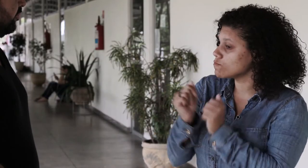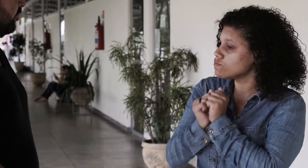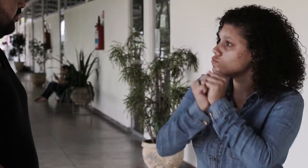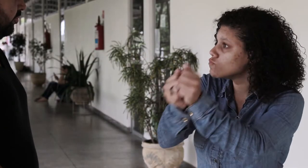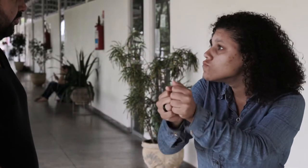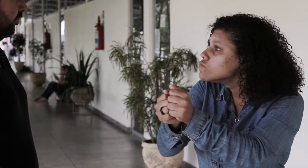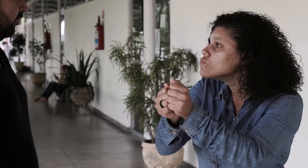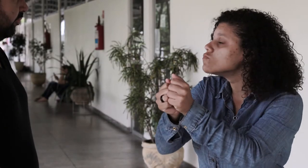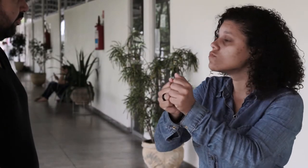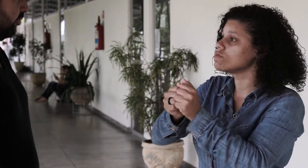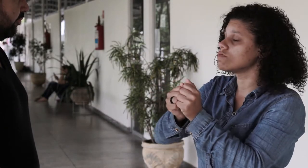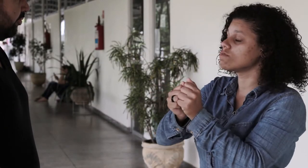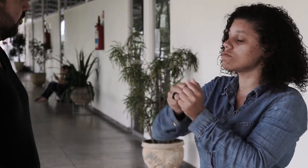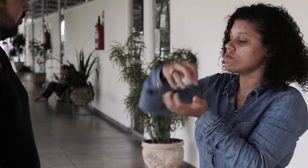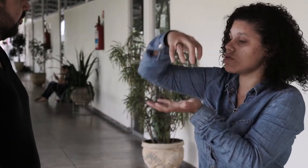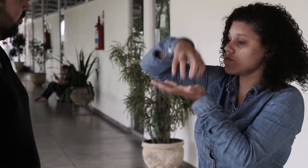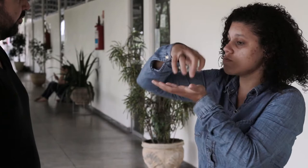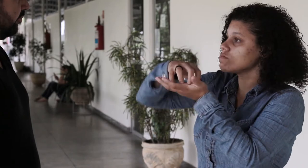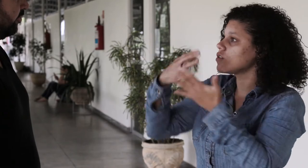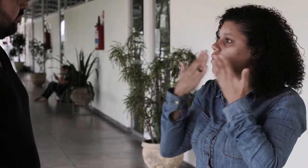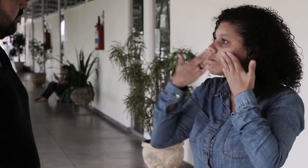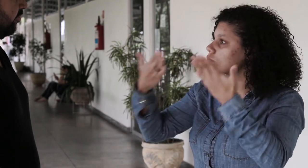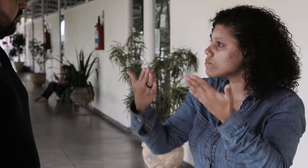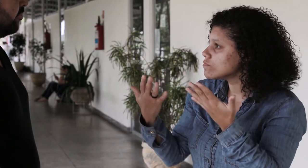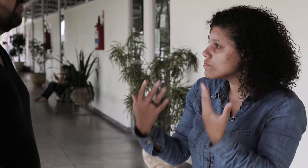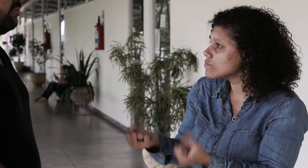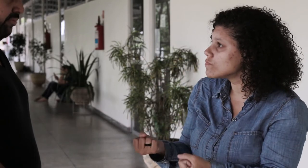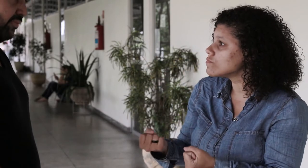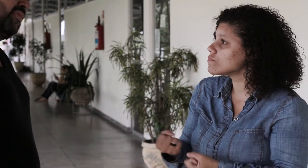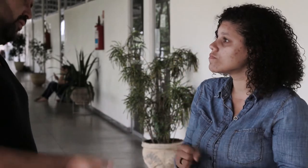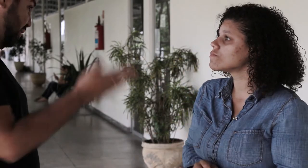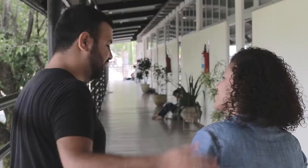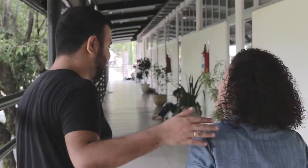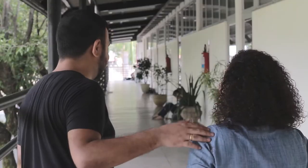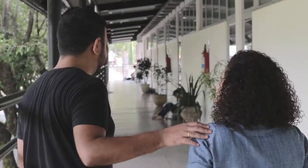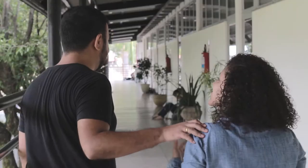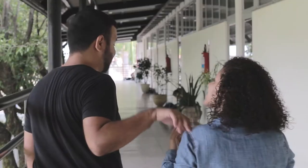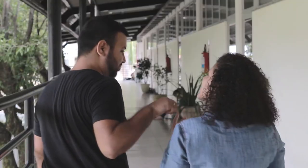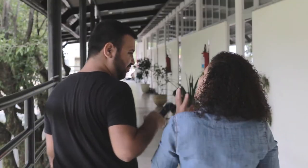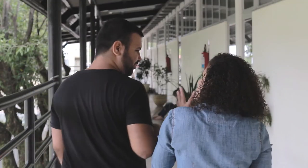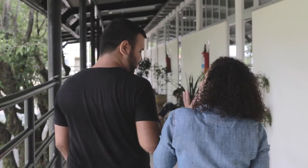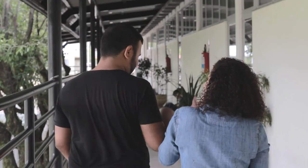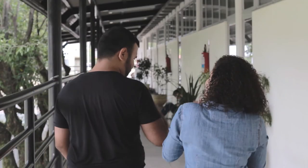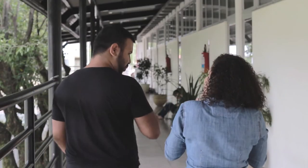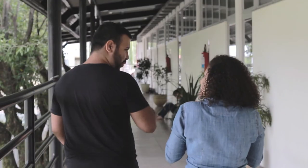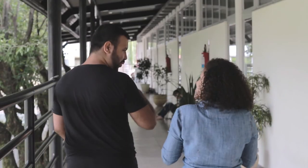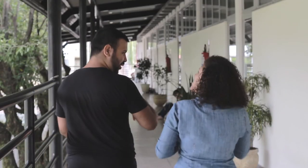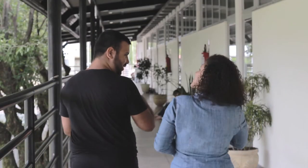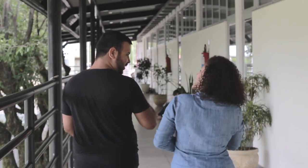Hum... Bom, agora você pode me apresentar o campus? Claro, Vamo lá!